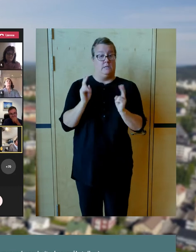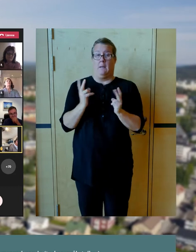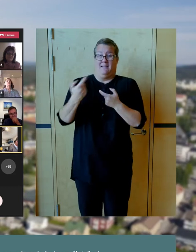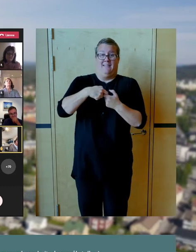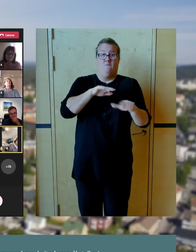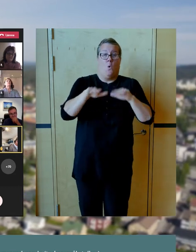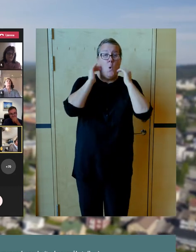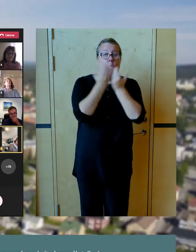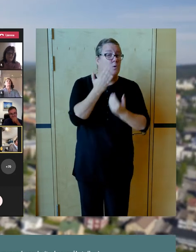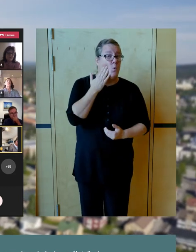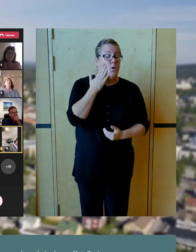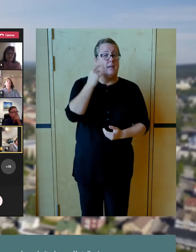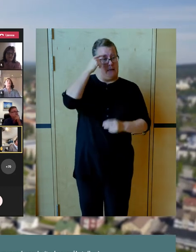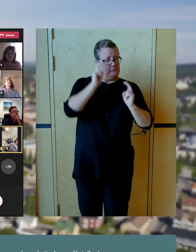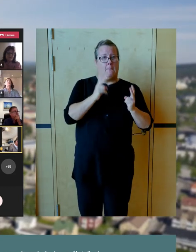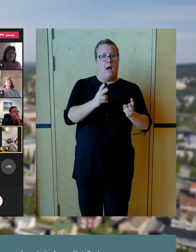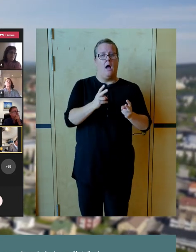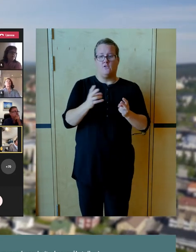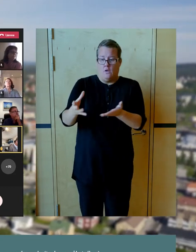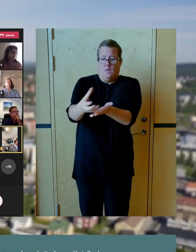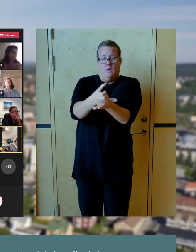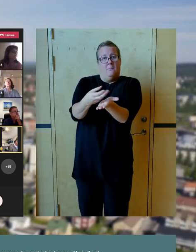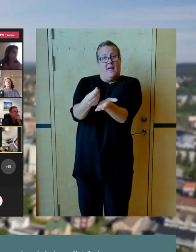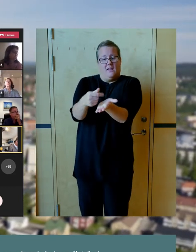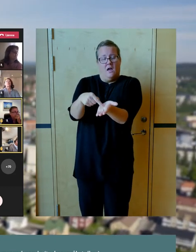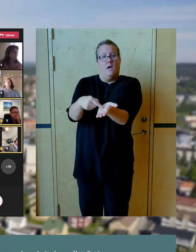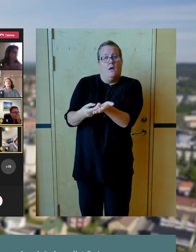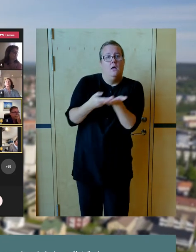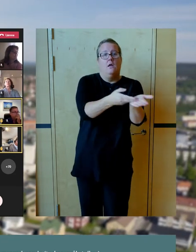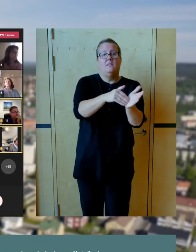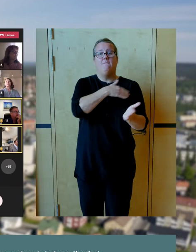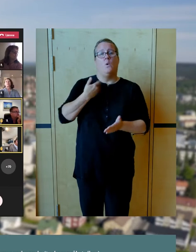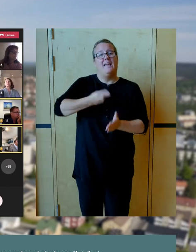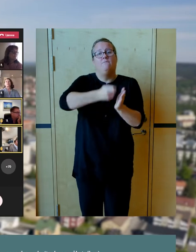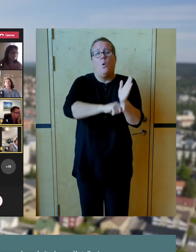Pengarna ska gå till Våra invånare Återbrukarna som behöver